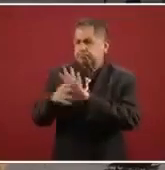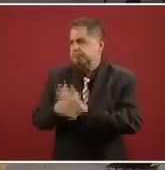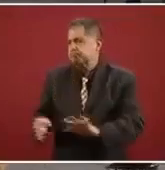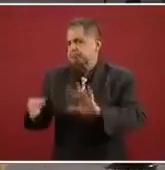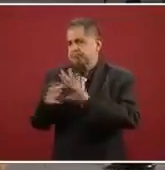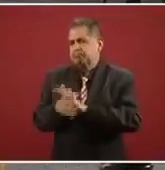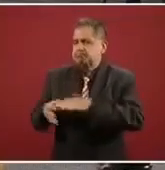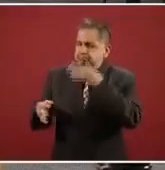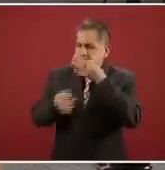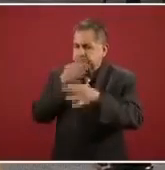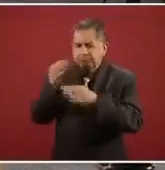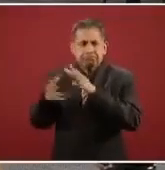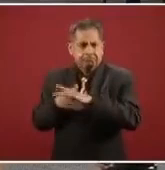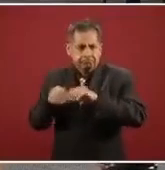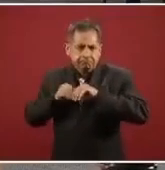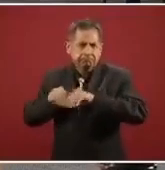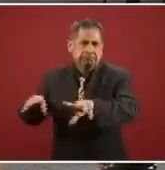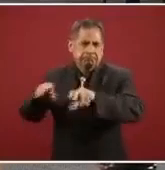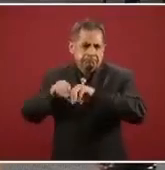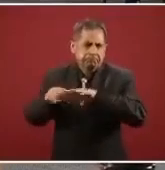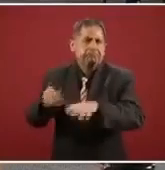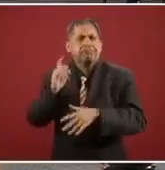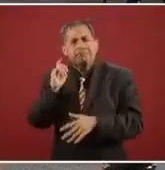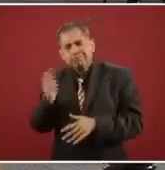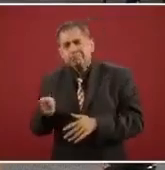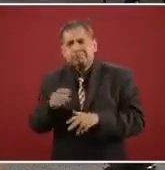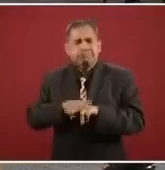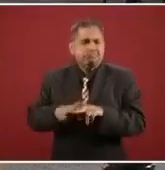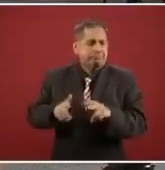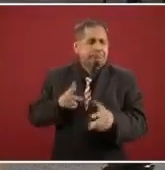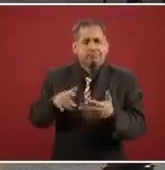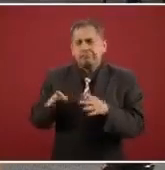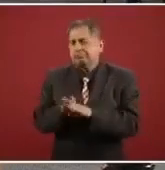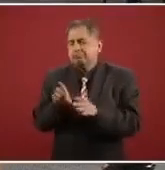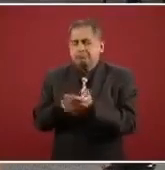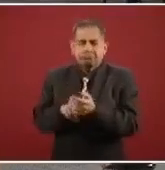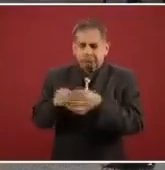se proporcionó toda la información a las comunidades indígenas.